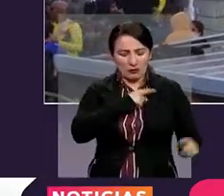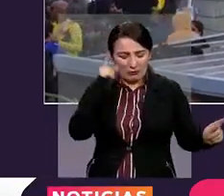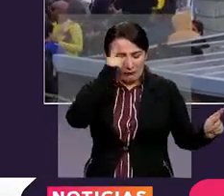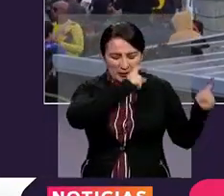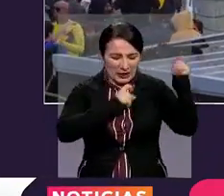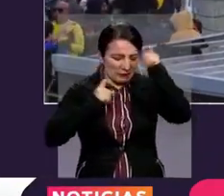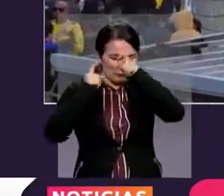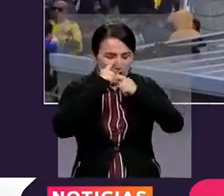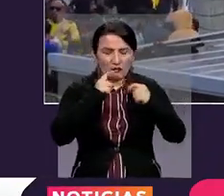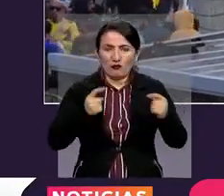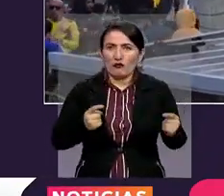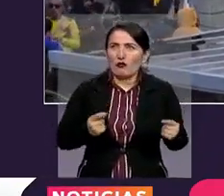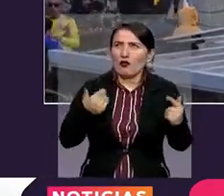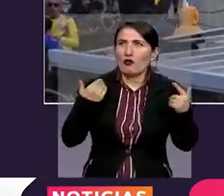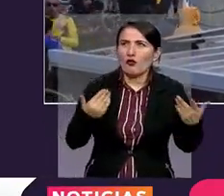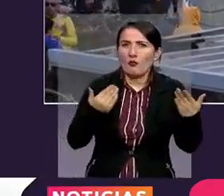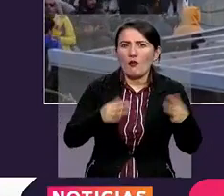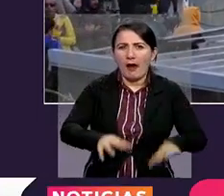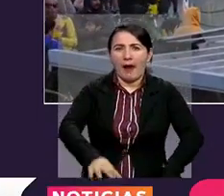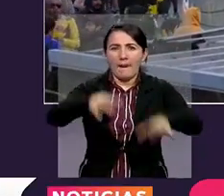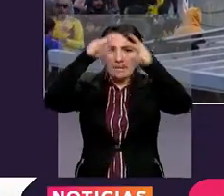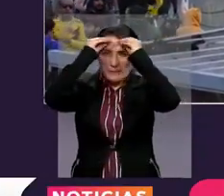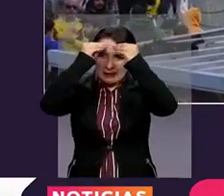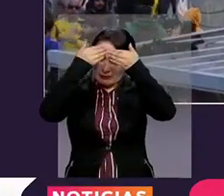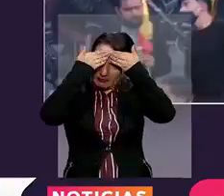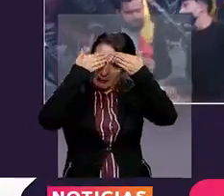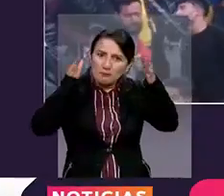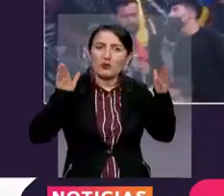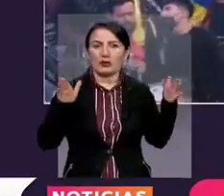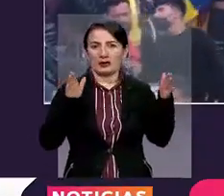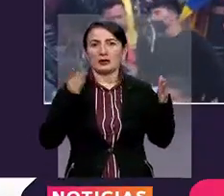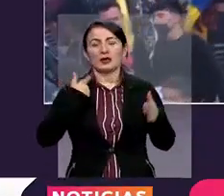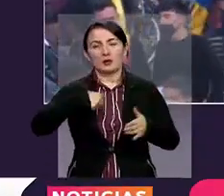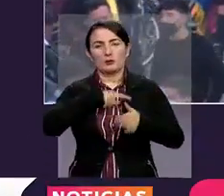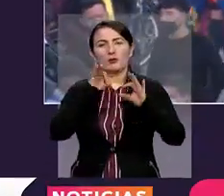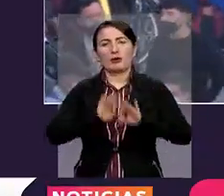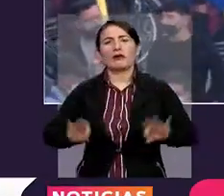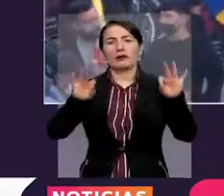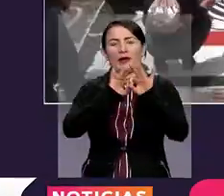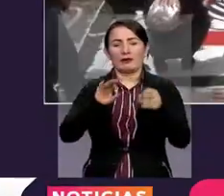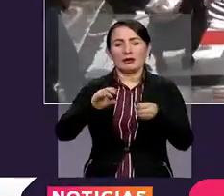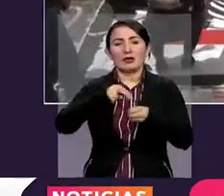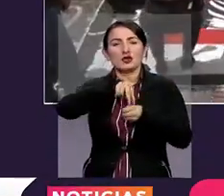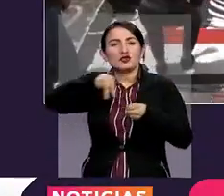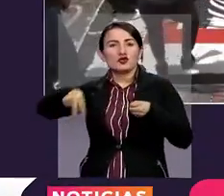MOVILIZACIONES DESDE HACE UN AñO, ESO SE HA TRANSFORMADO EN